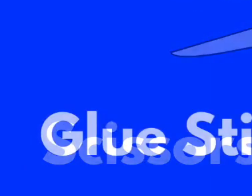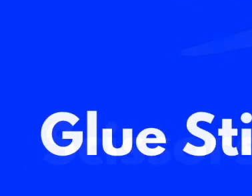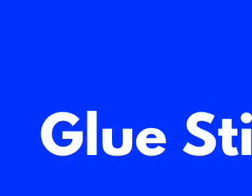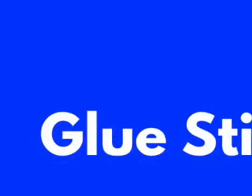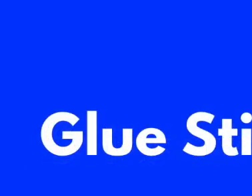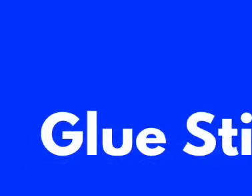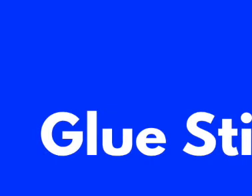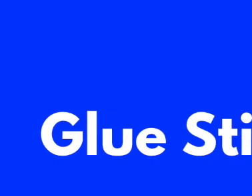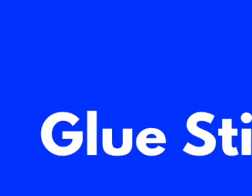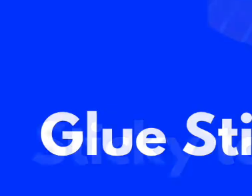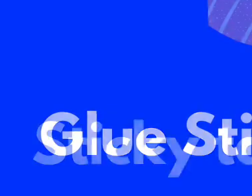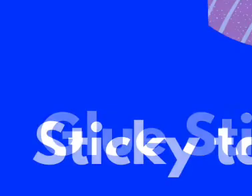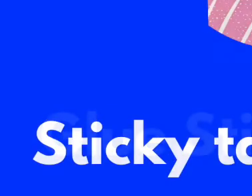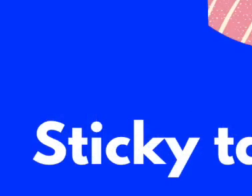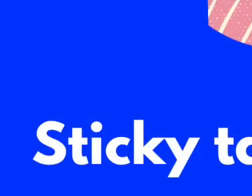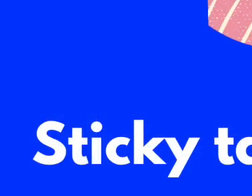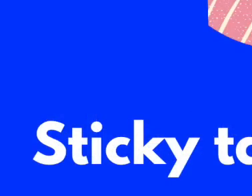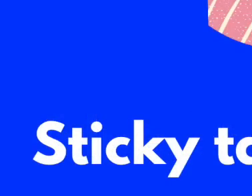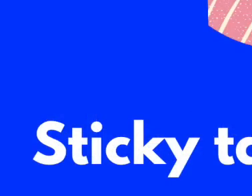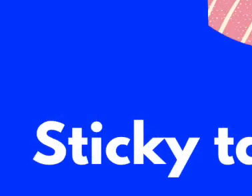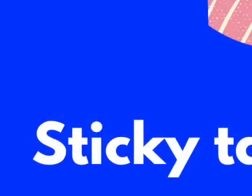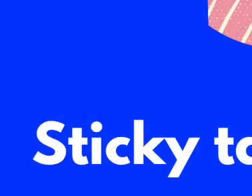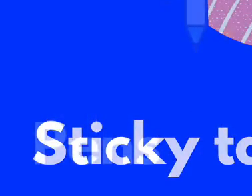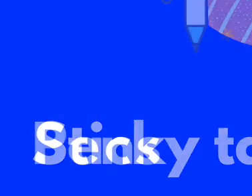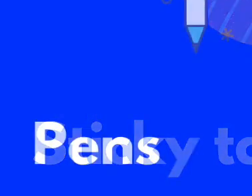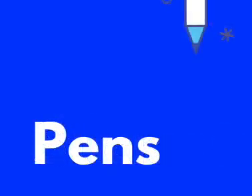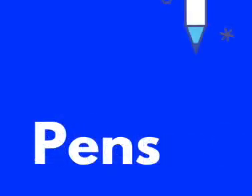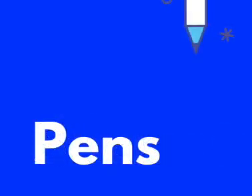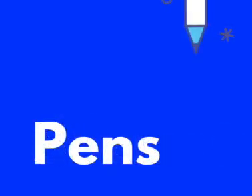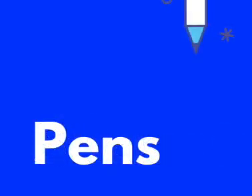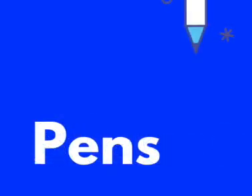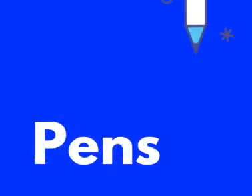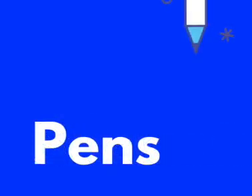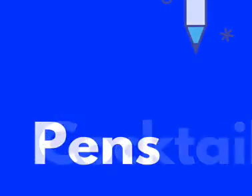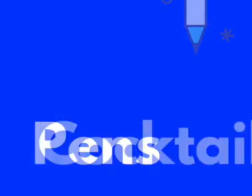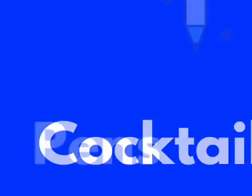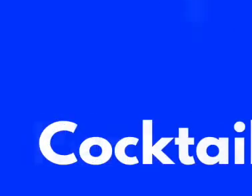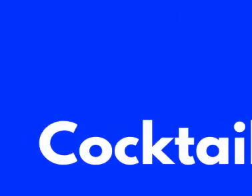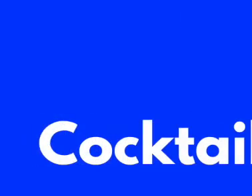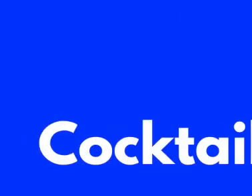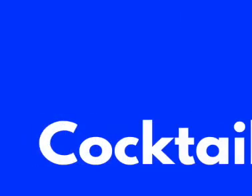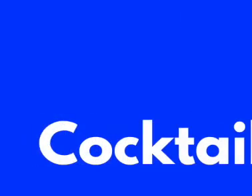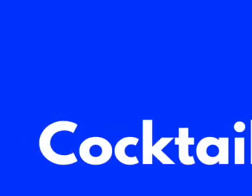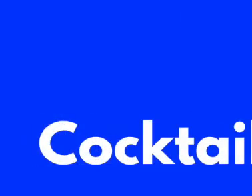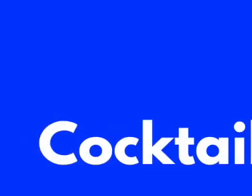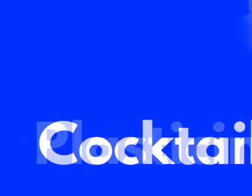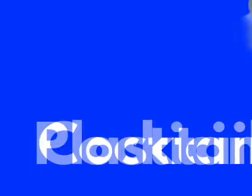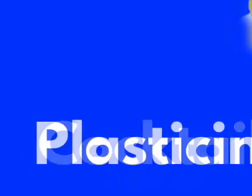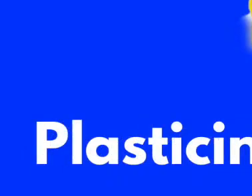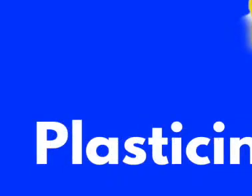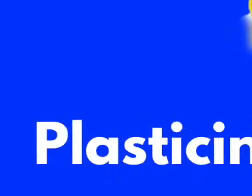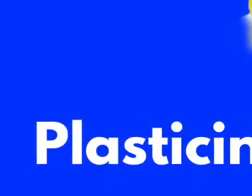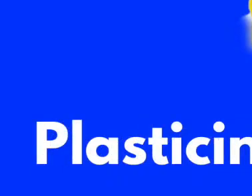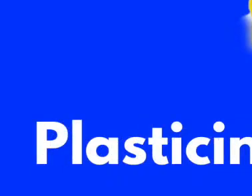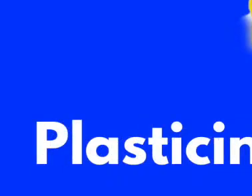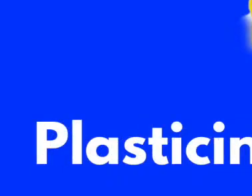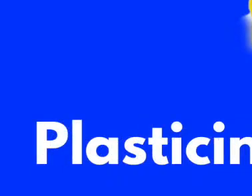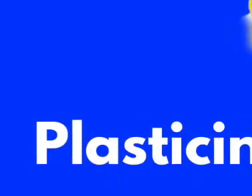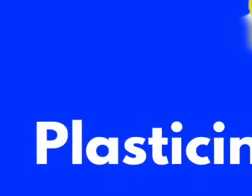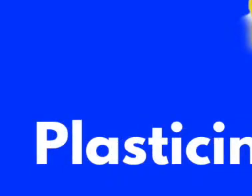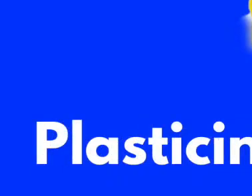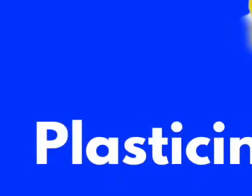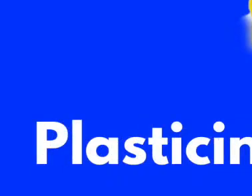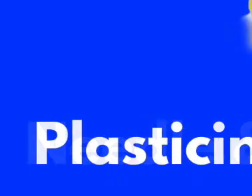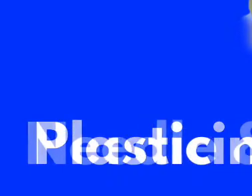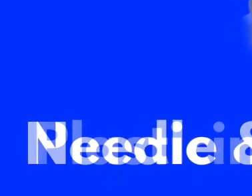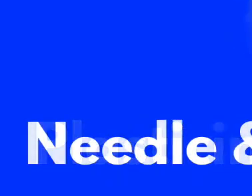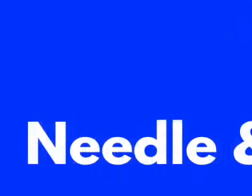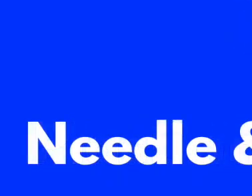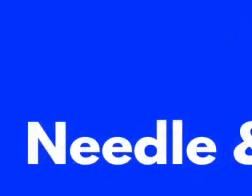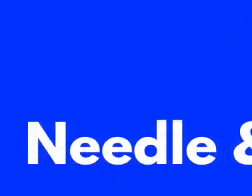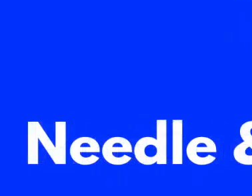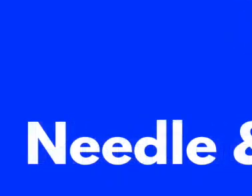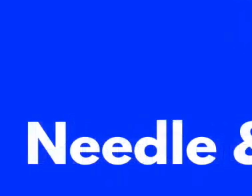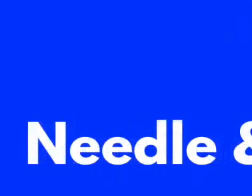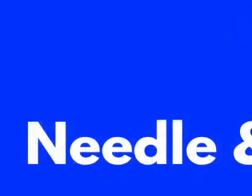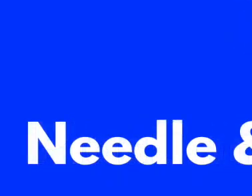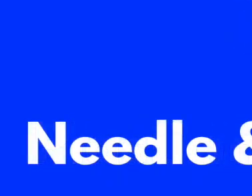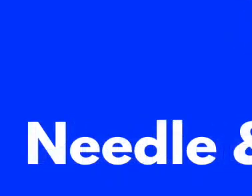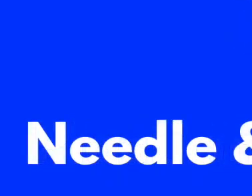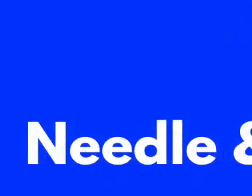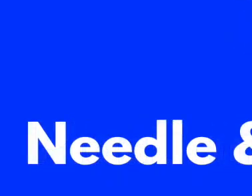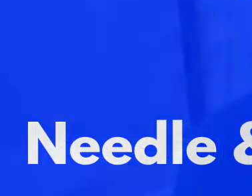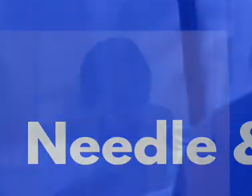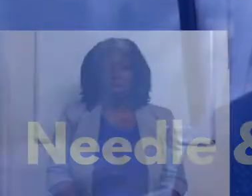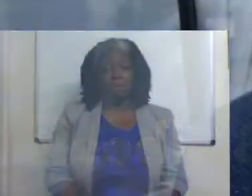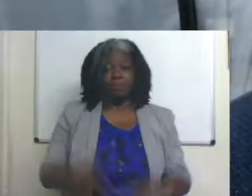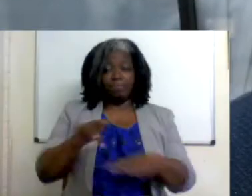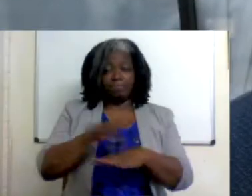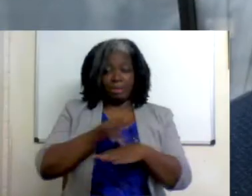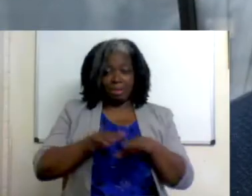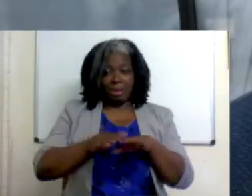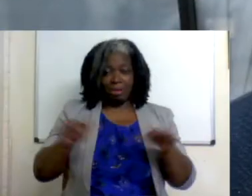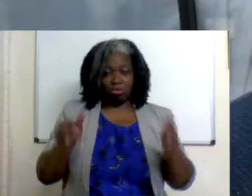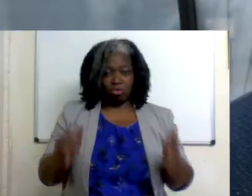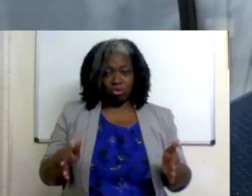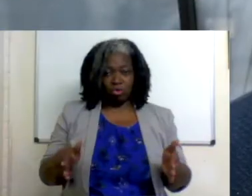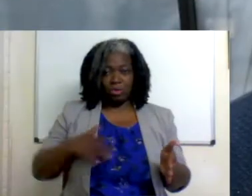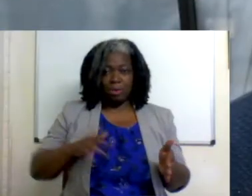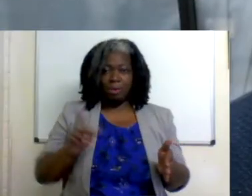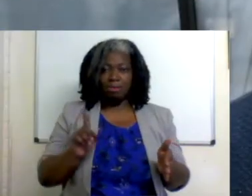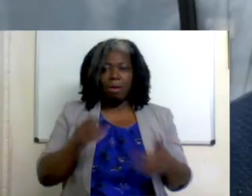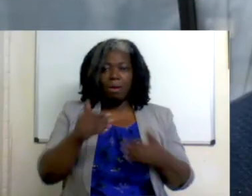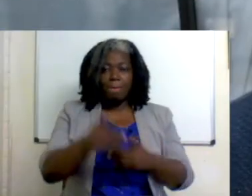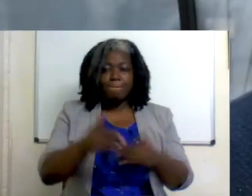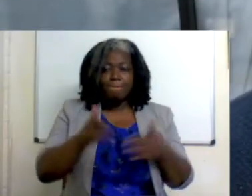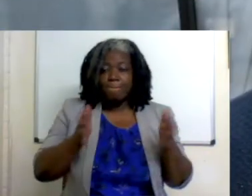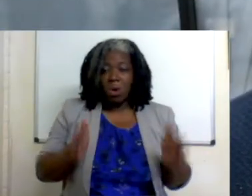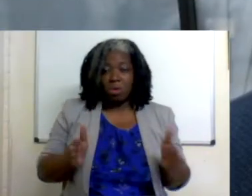Tak, abychom vyrobili nase jeviste, budeme potrebovat krabici. Tak, to muze byt